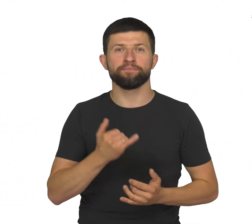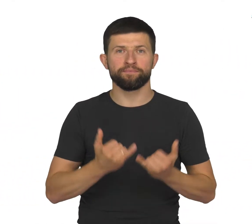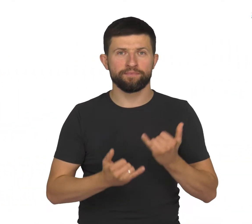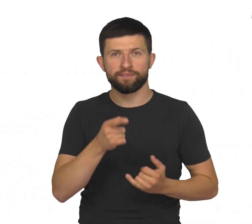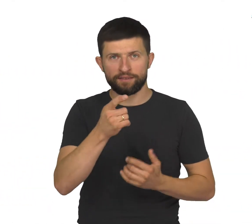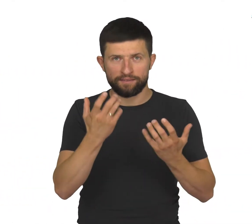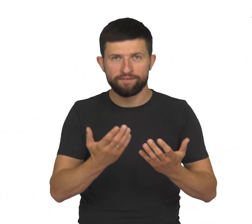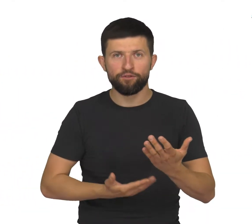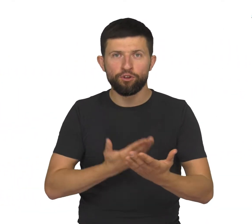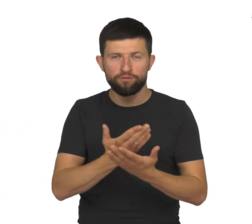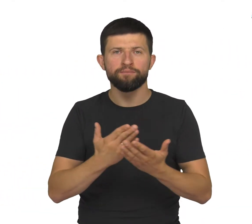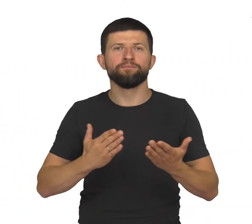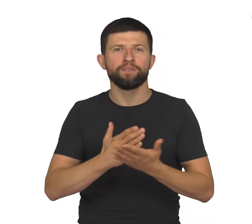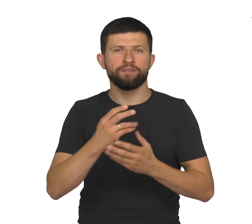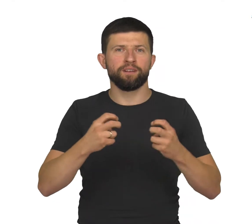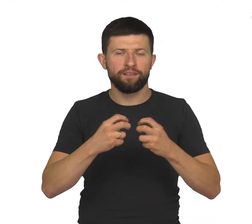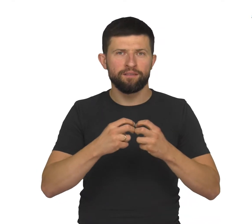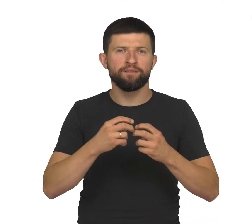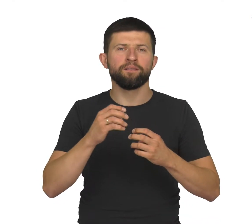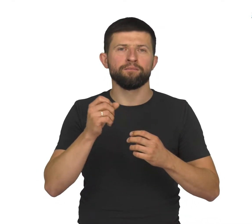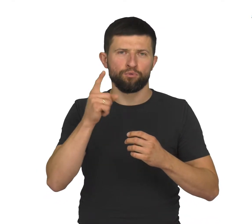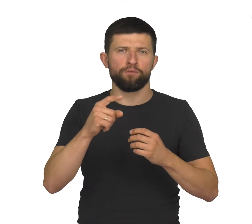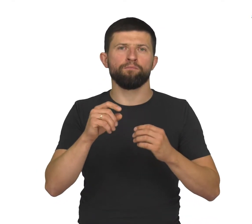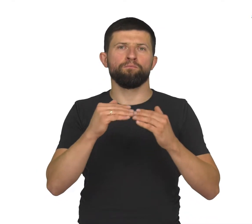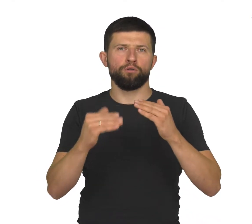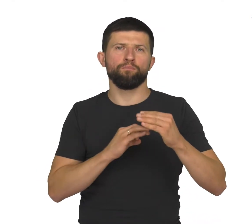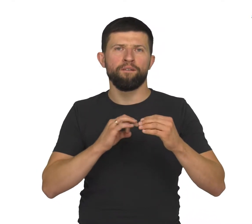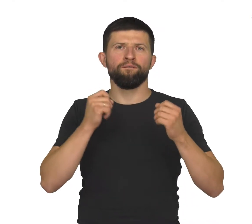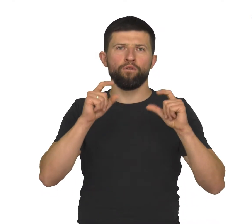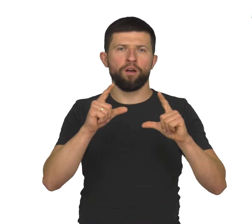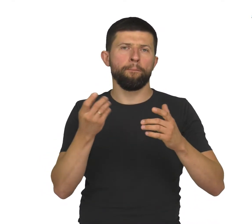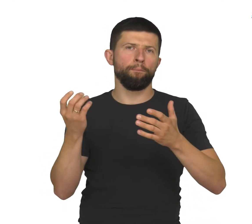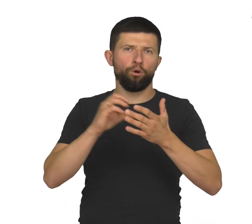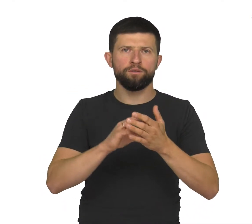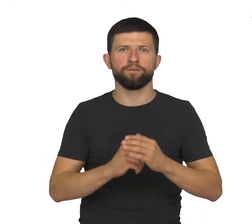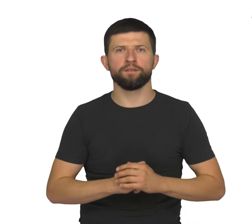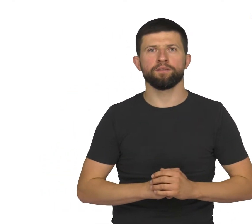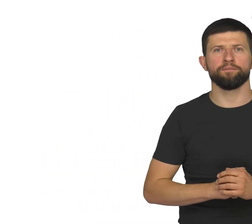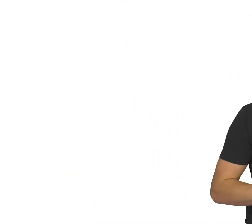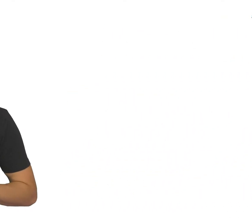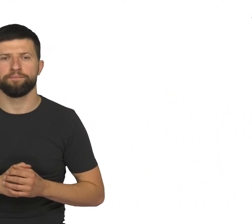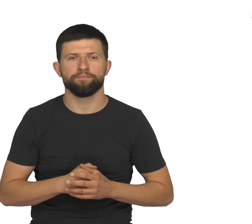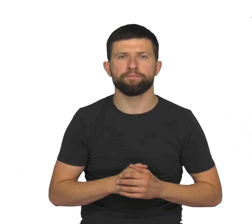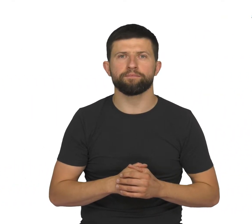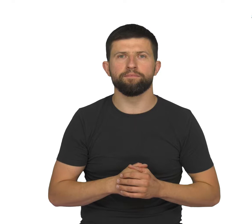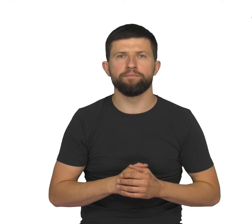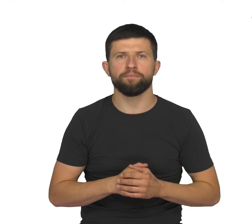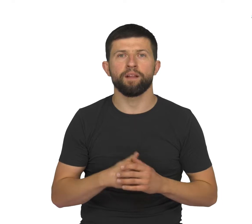Wydanie dokumentu przez internet będzie możliwe przy spełnieniu kilku warunków. Po pierwsze